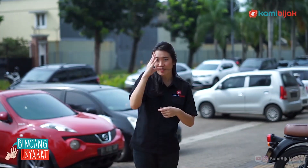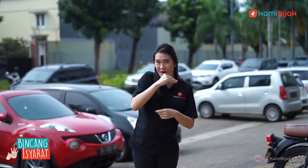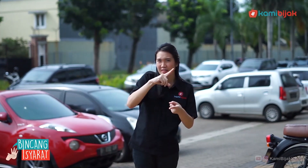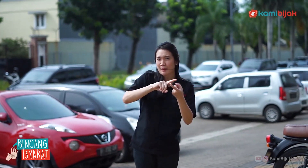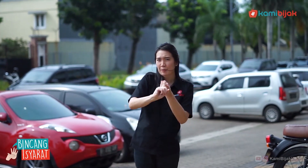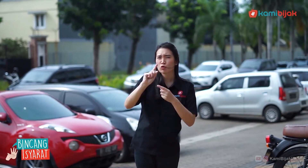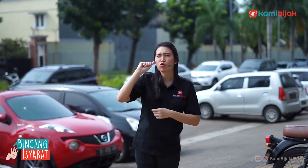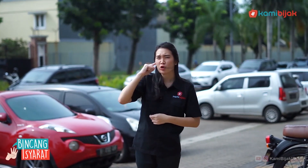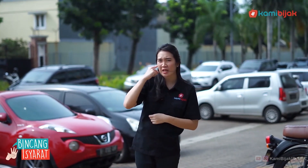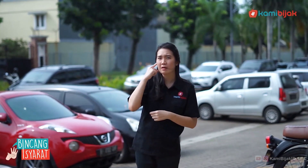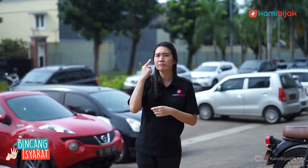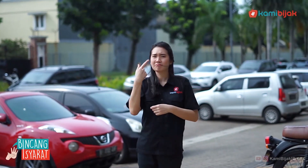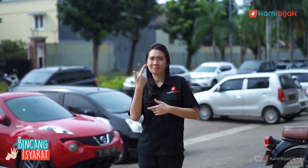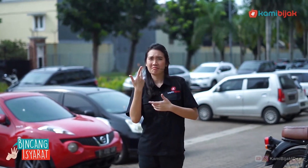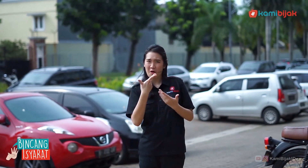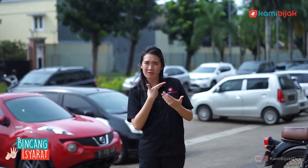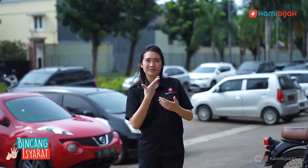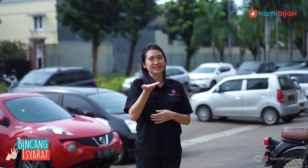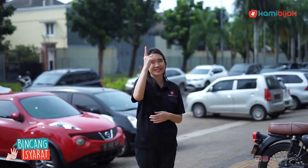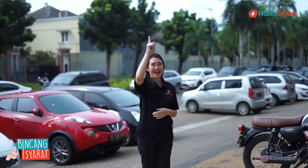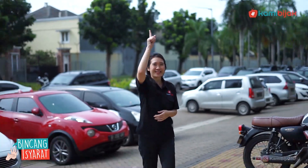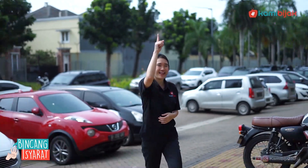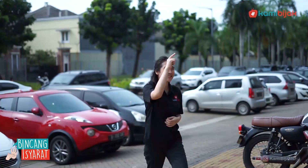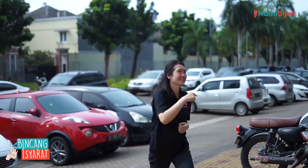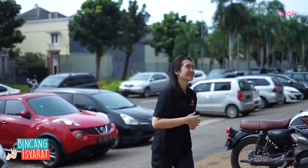Mau tahu Teman Tulinya? Yuk ke atas.